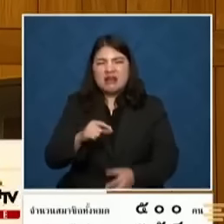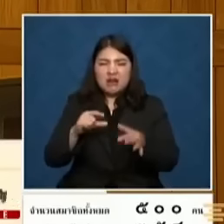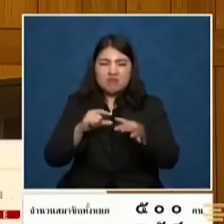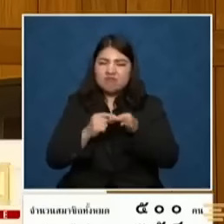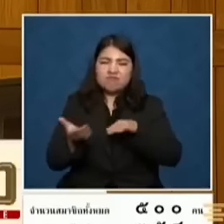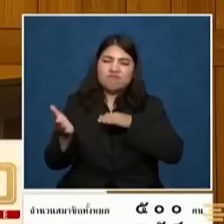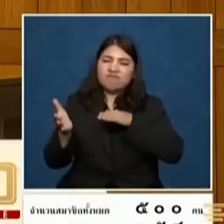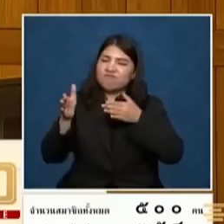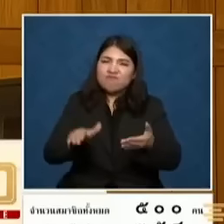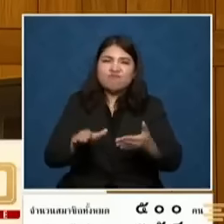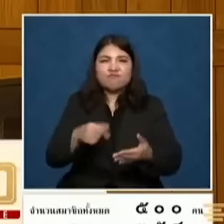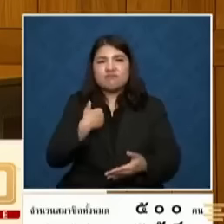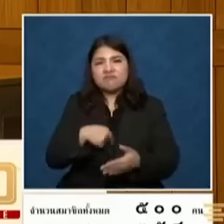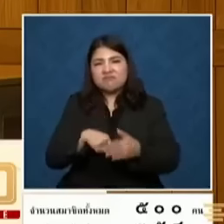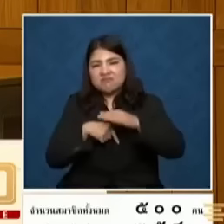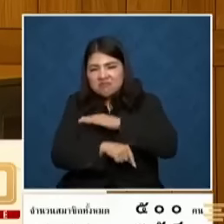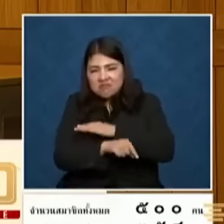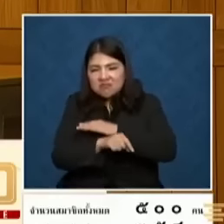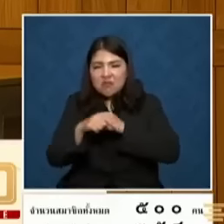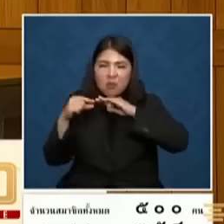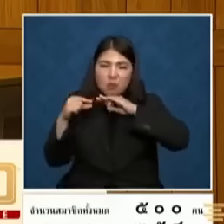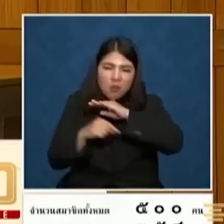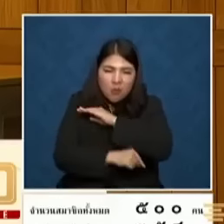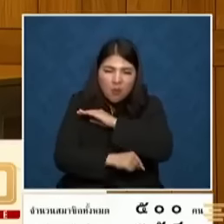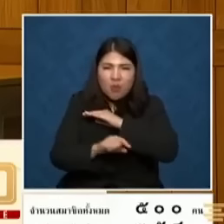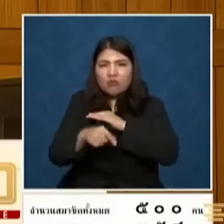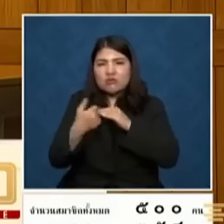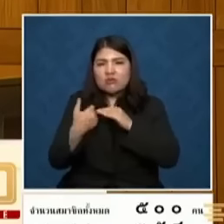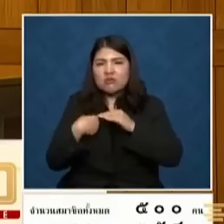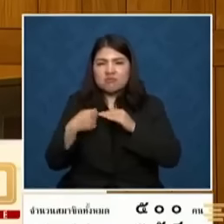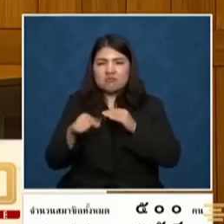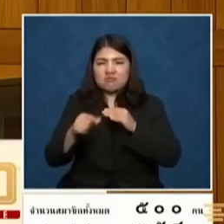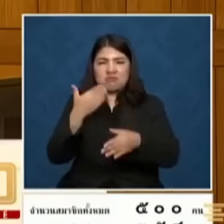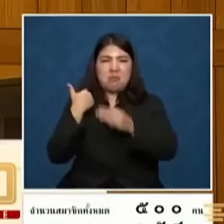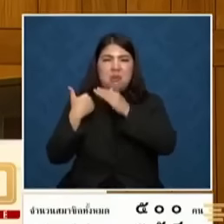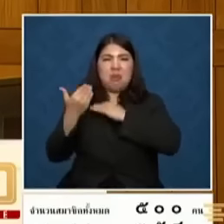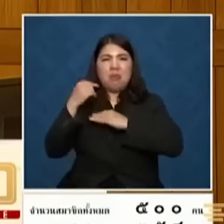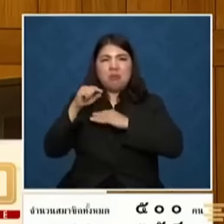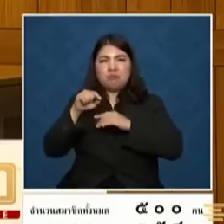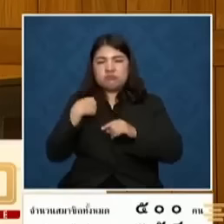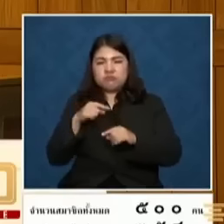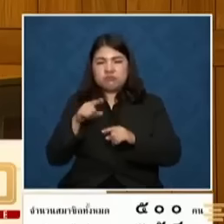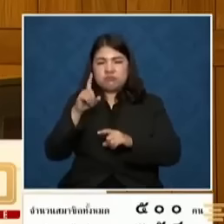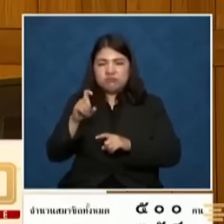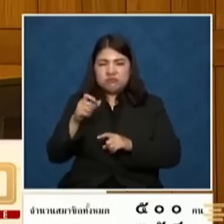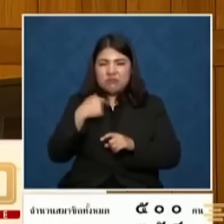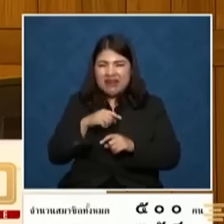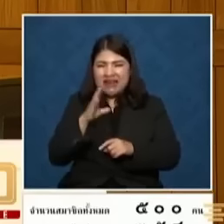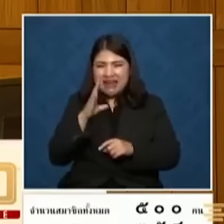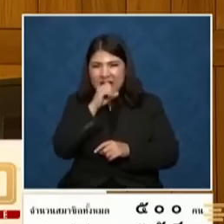ต้องสุจริตจริงใจตรงต่อเจตนารมณ์ของการมี กฎระเบียบนั้นๆและต้องนำไปใช้ให้เคร่ง